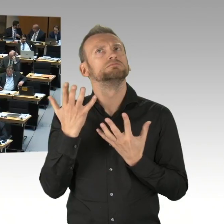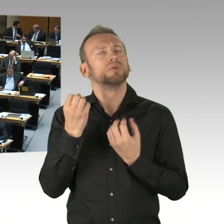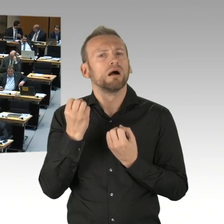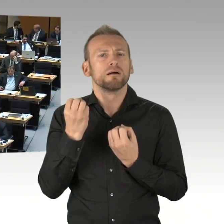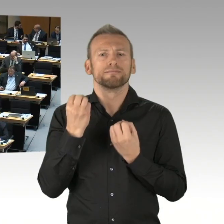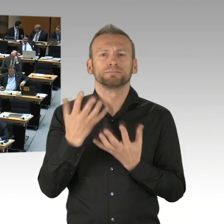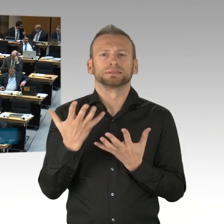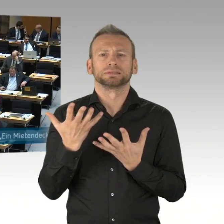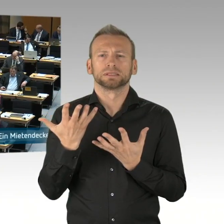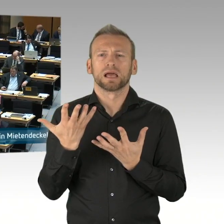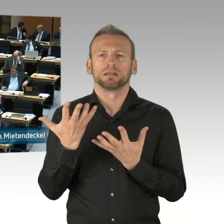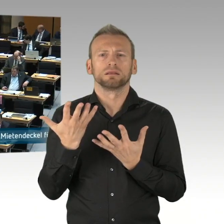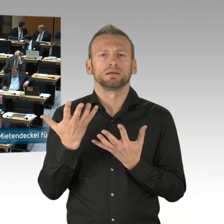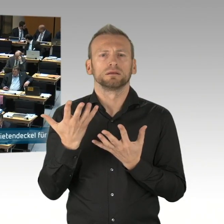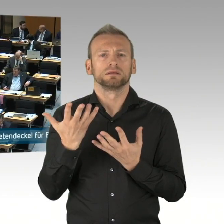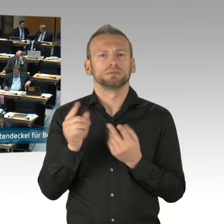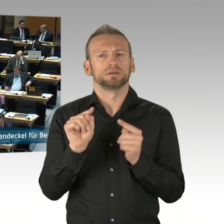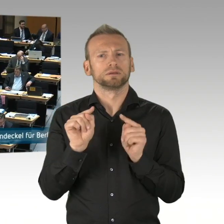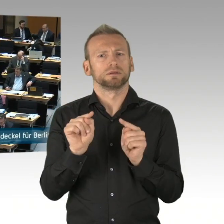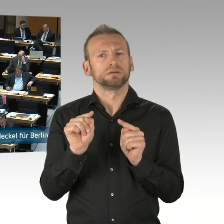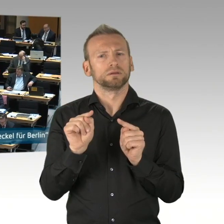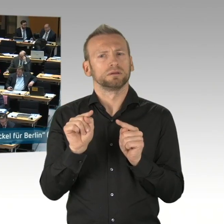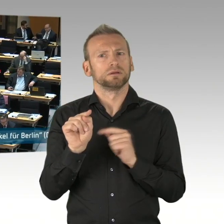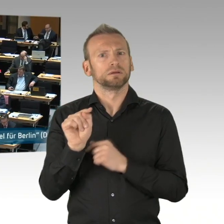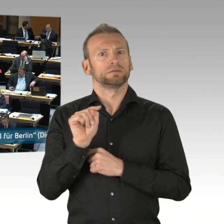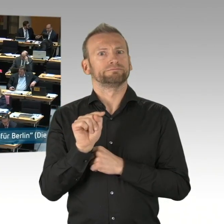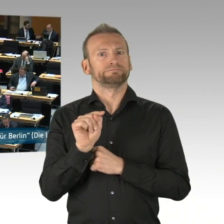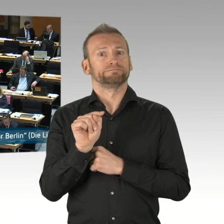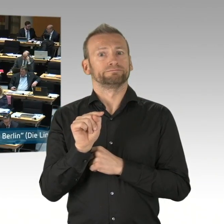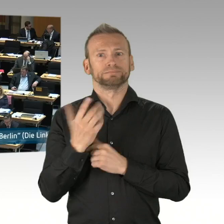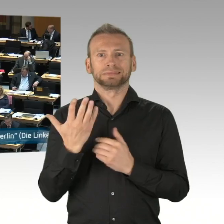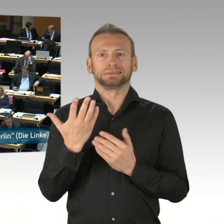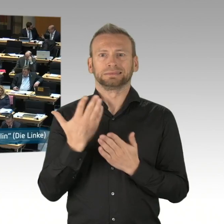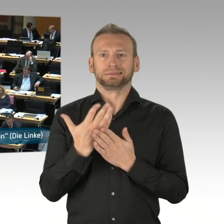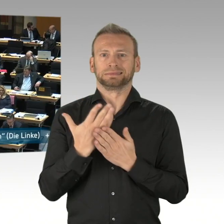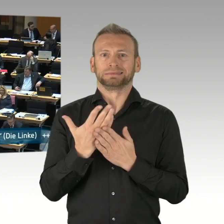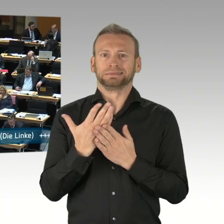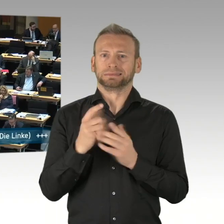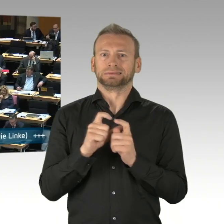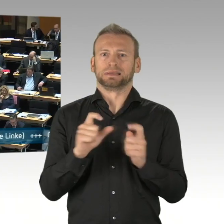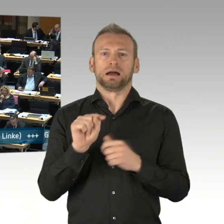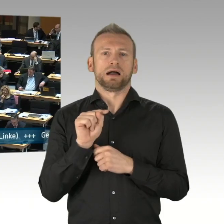Den nennen Sie Mietendeckel, wir nennen das nur noch Chaosdeckel, meine Damen und Herren, und Chaosdeckel deshalb,